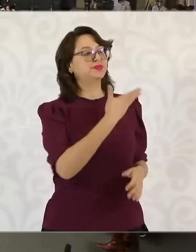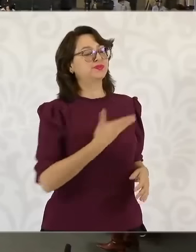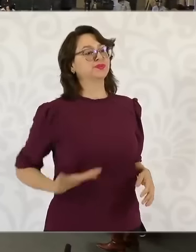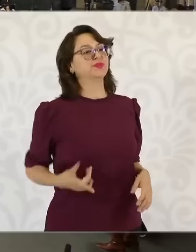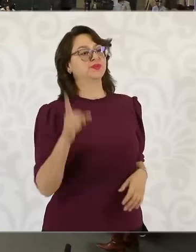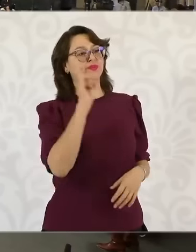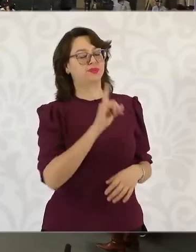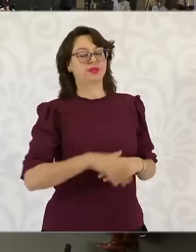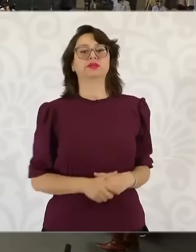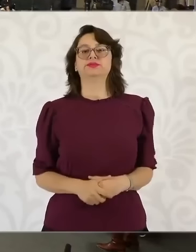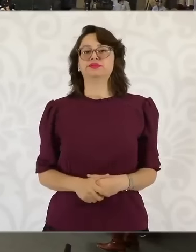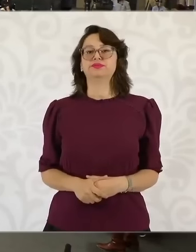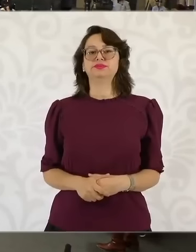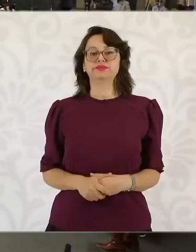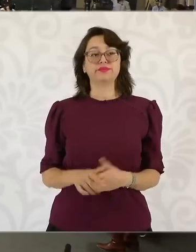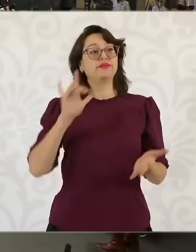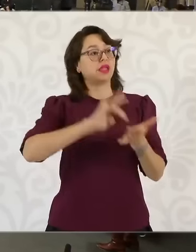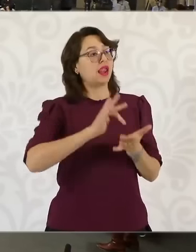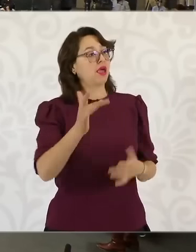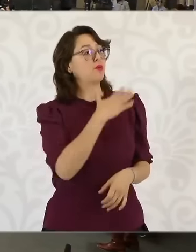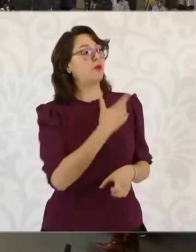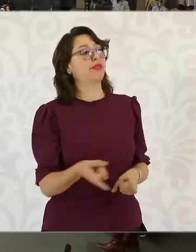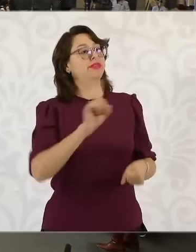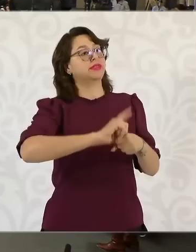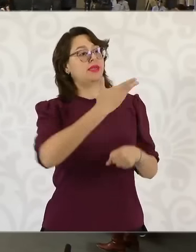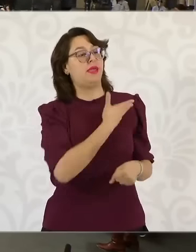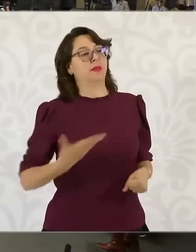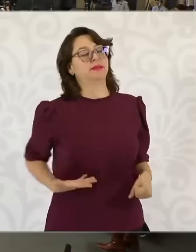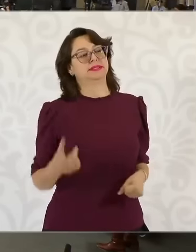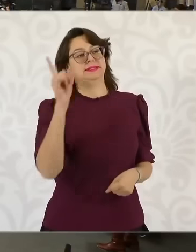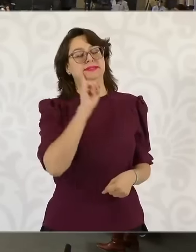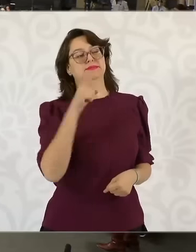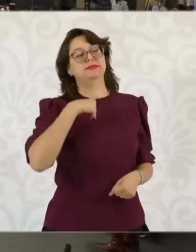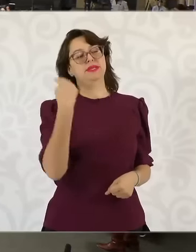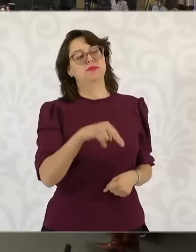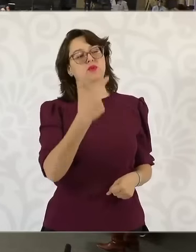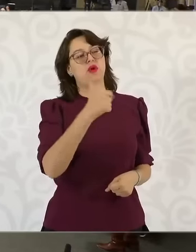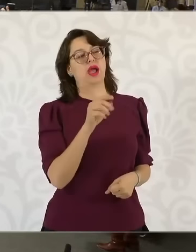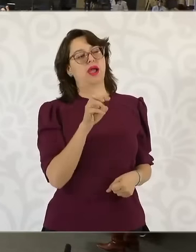presidenta daniela caballero de poder méxico desde nuestra plataforma pues hemos dado seguimiento a